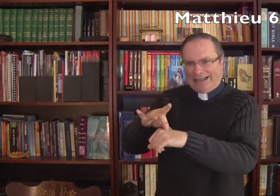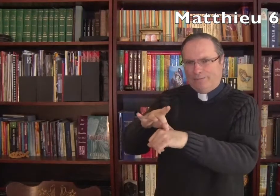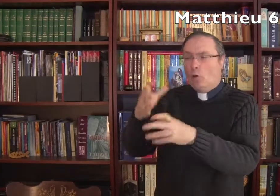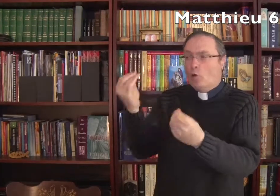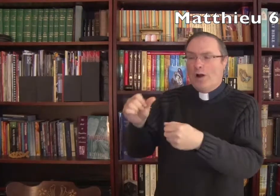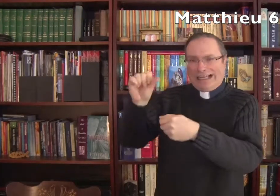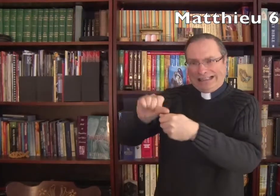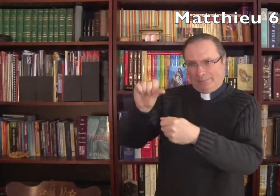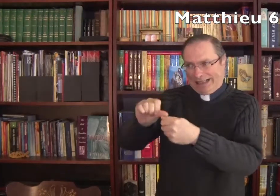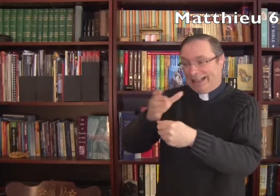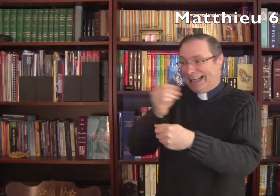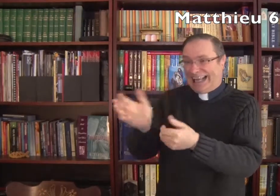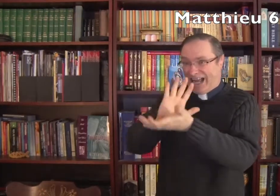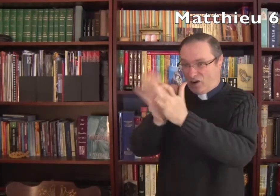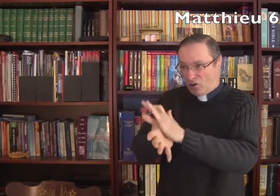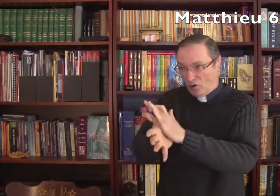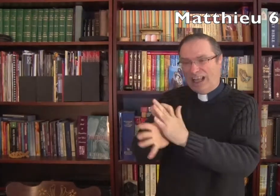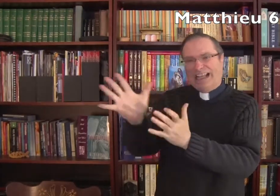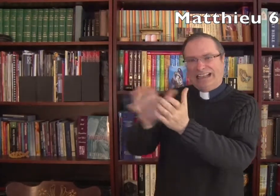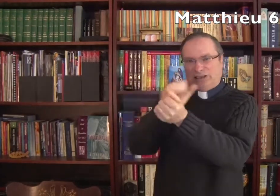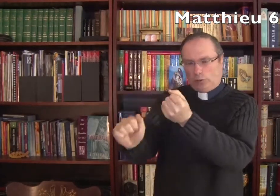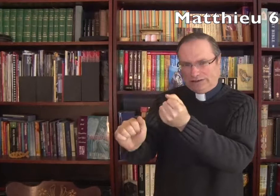où les mites et la rouille détruisent